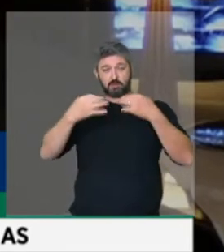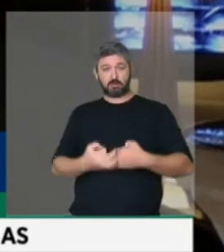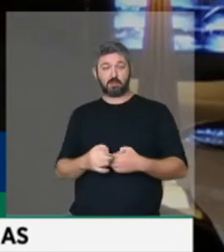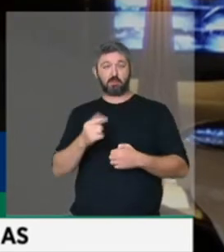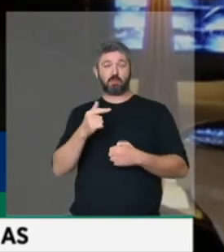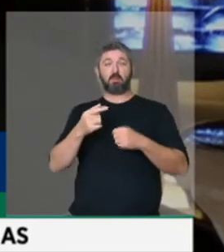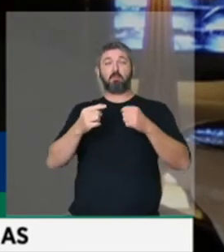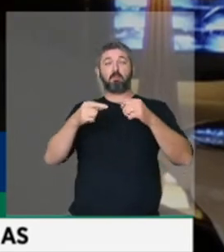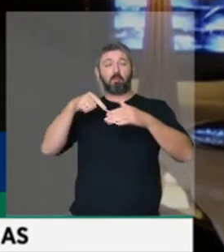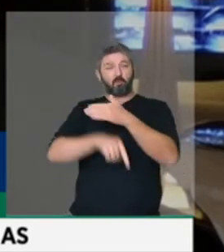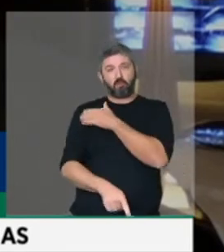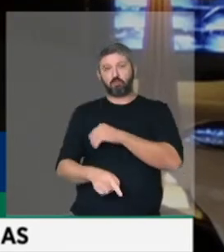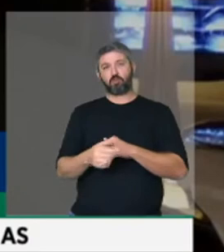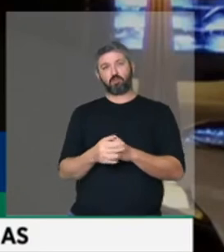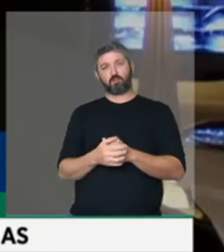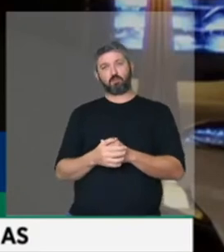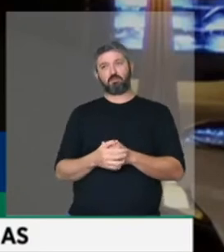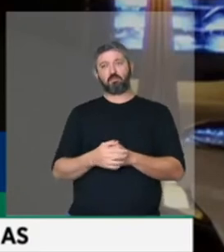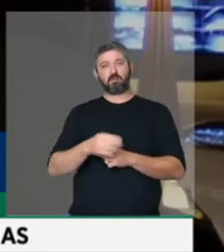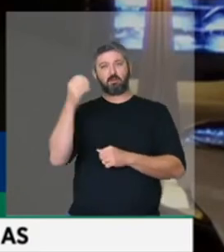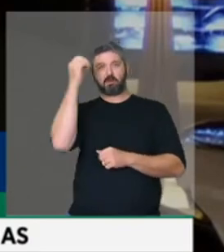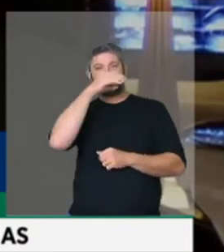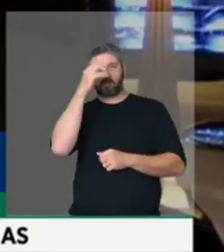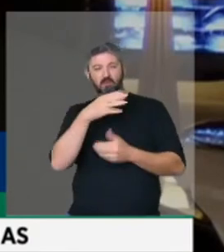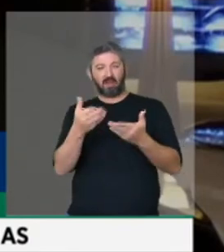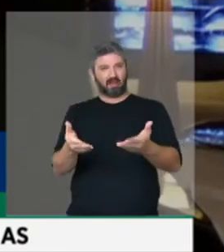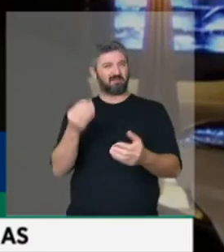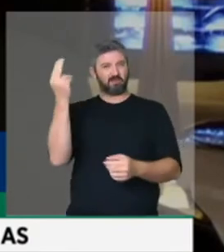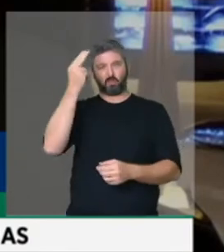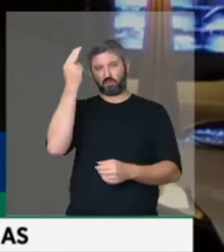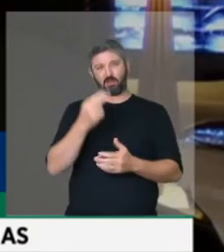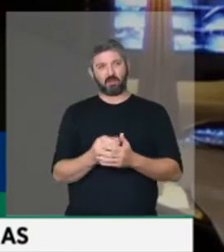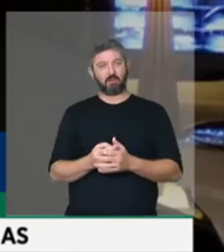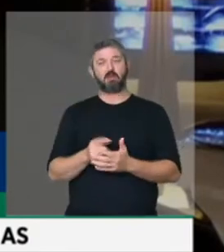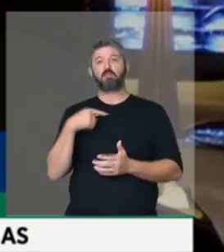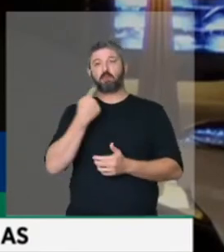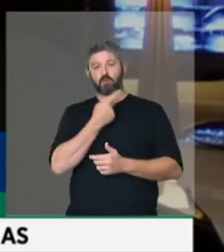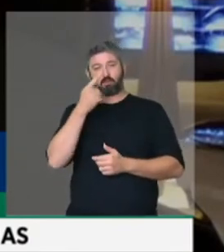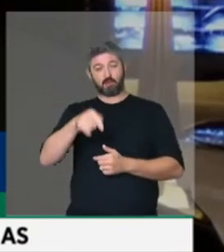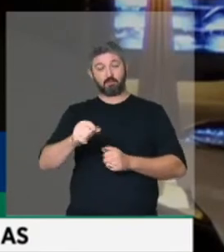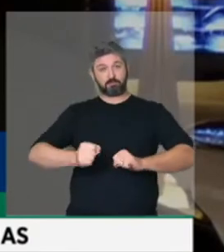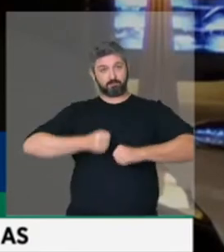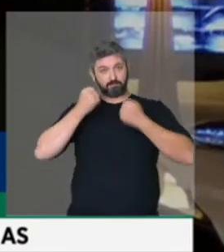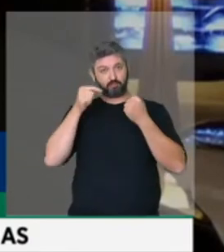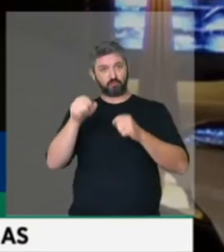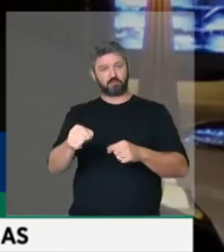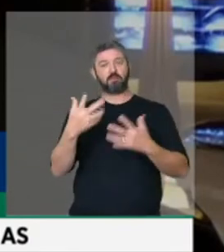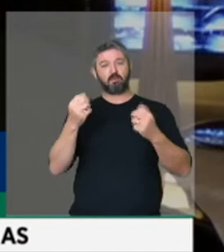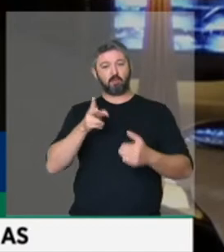ELETROBRAS... UM SISTEMA ELÉTRICO BRASILEIRO É ESTRATÉGICO NÃO PODERIA SER ENTREGUE... DE FORMA NENHUMA MUITO MENOS... SEM A